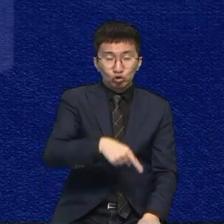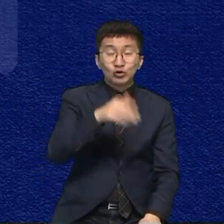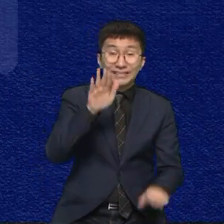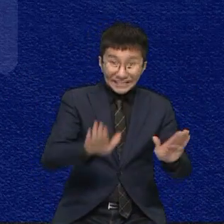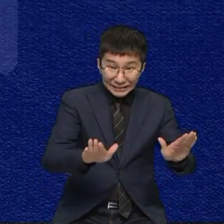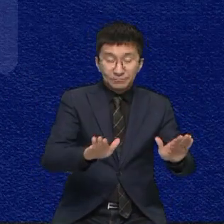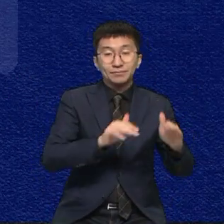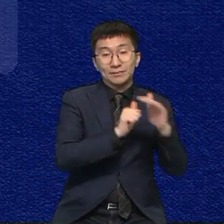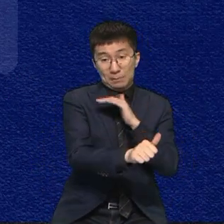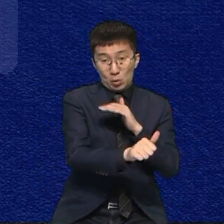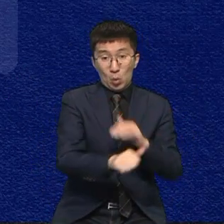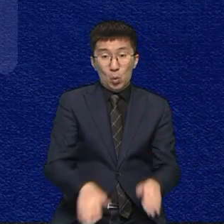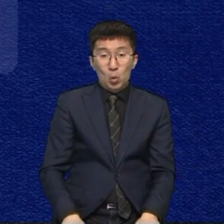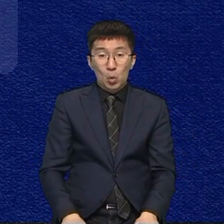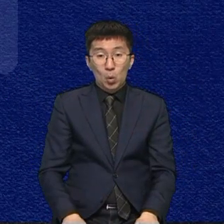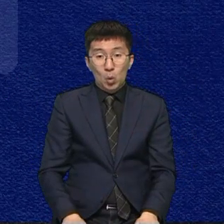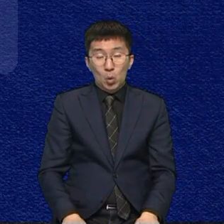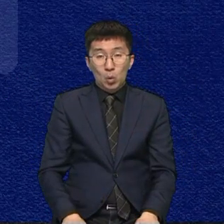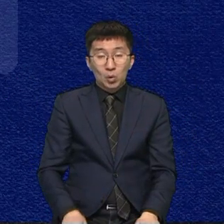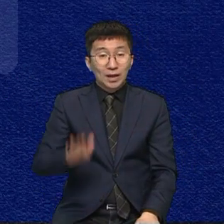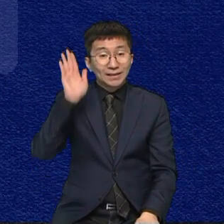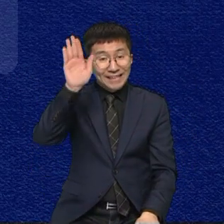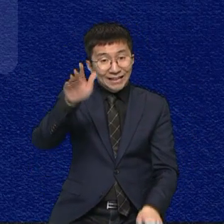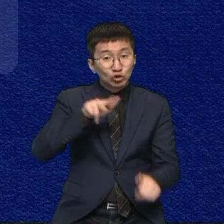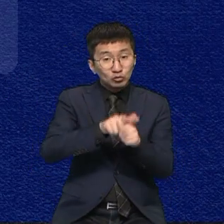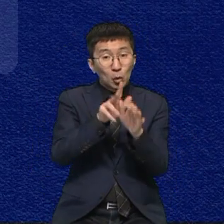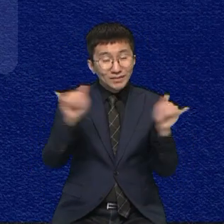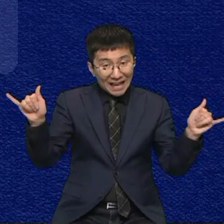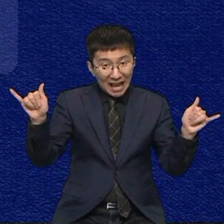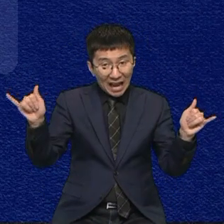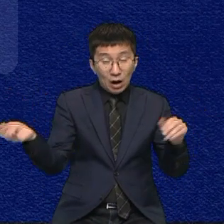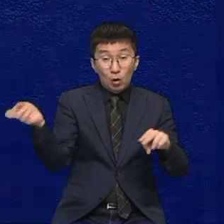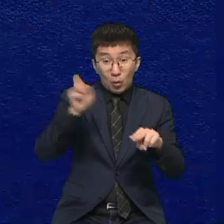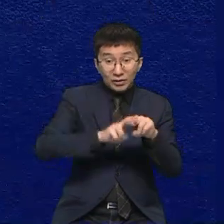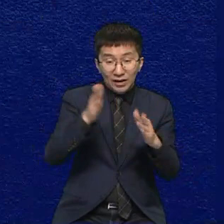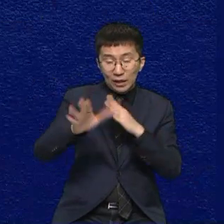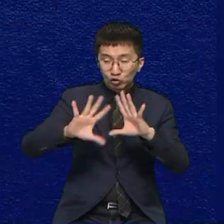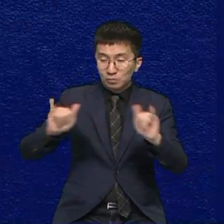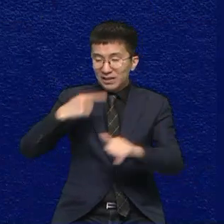차기 후보로 확정된 후 국민연금 반대에 부딪혔습니다.